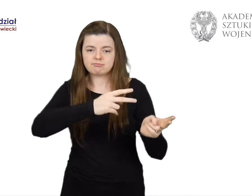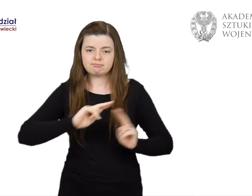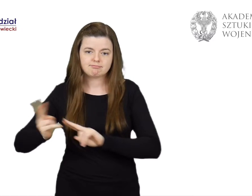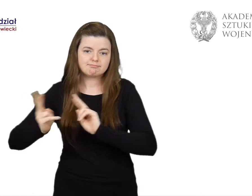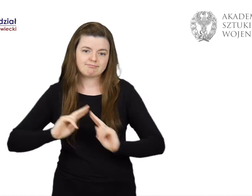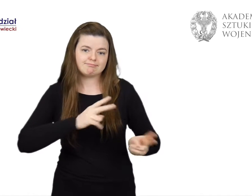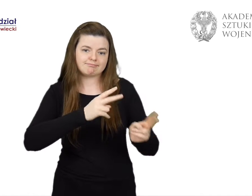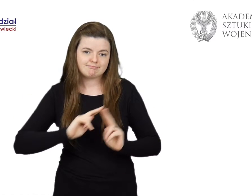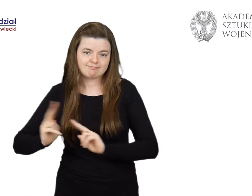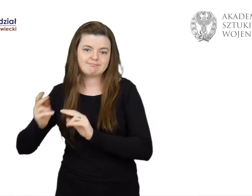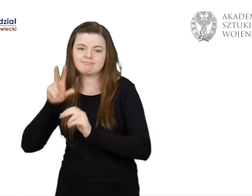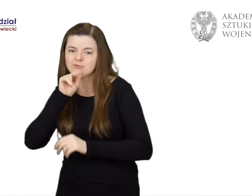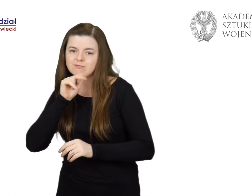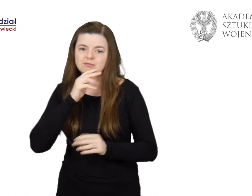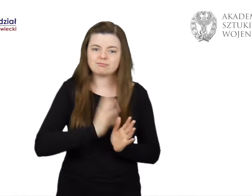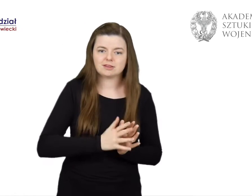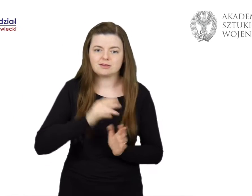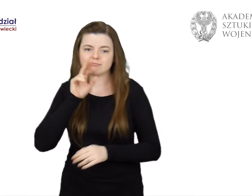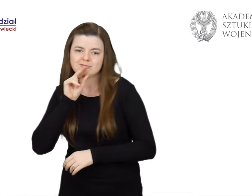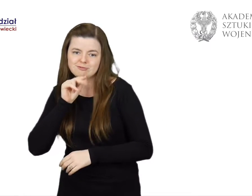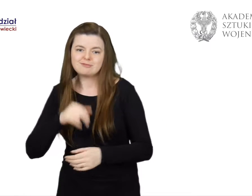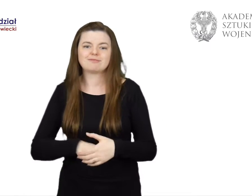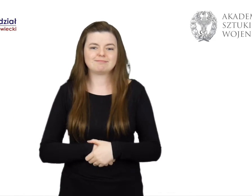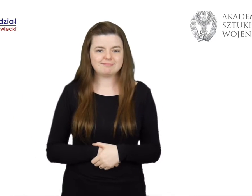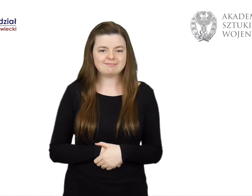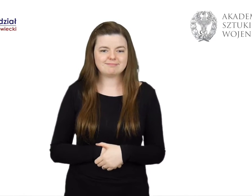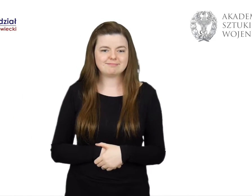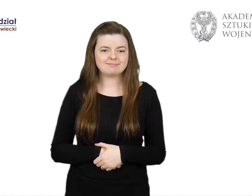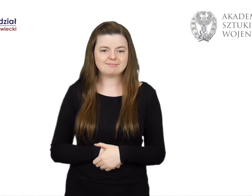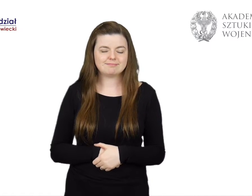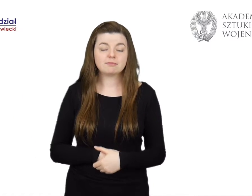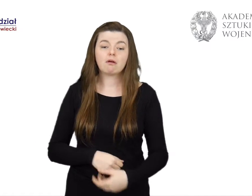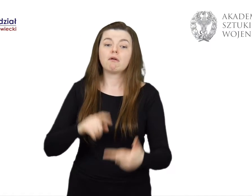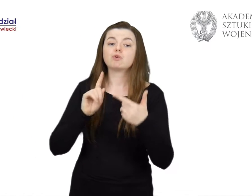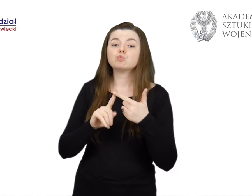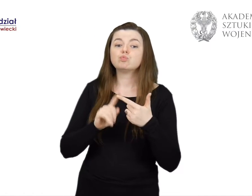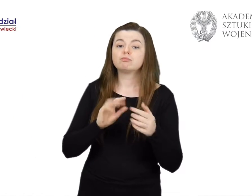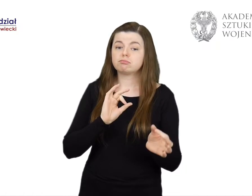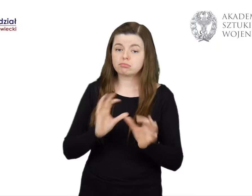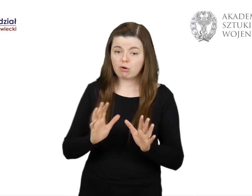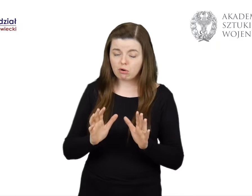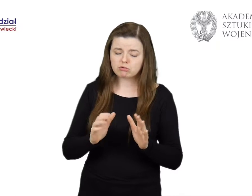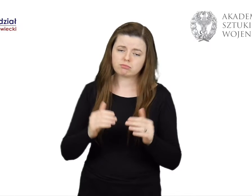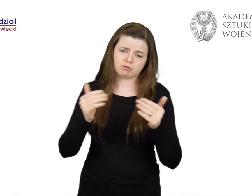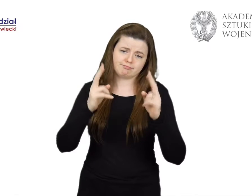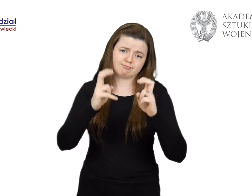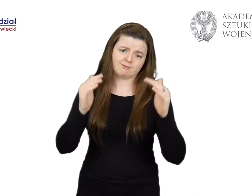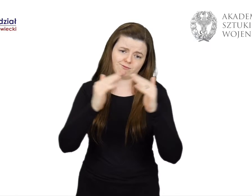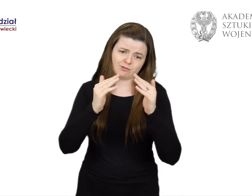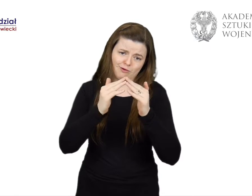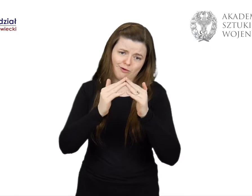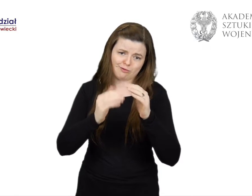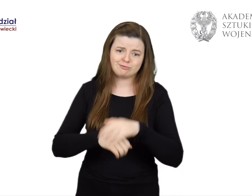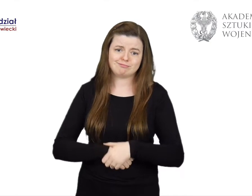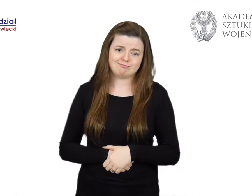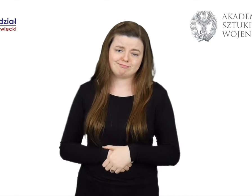Rozmowa odbywa się w czasie rzeczywistym. 2. Z usługi można także skorzystać nie wychodząc z domu.